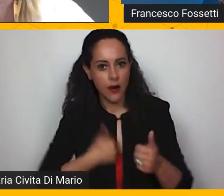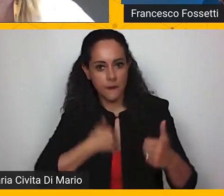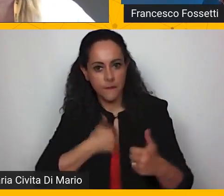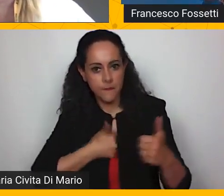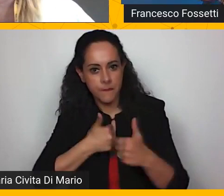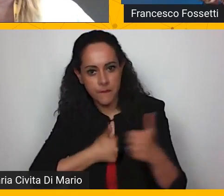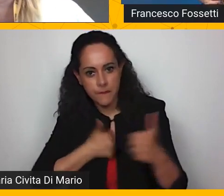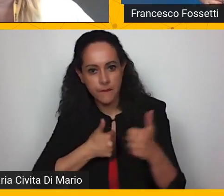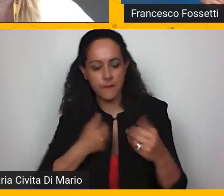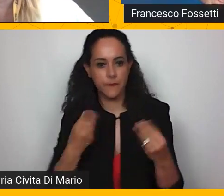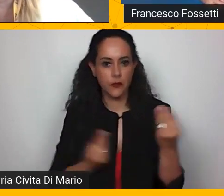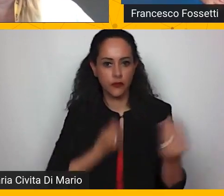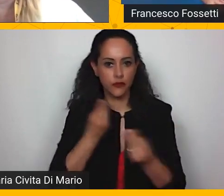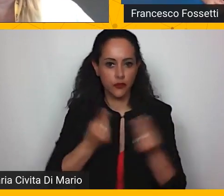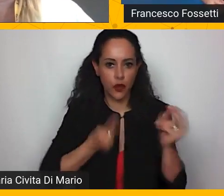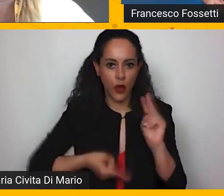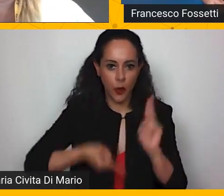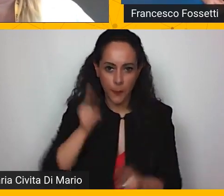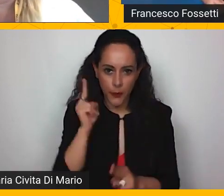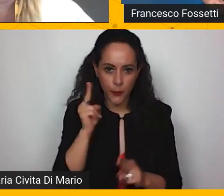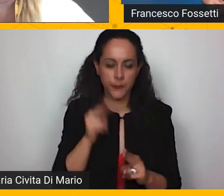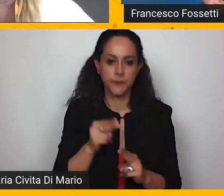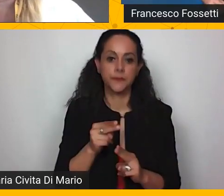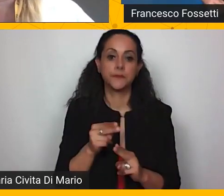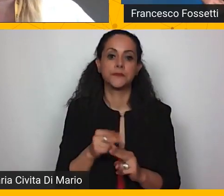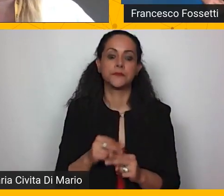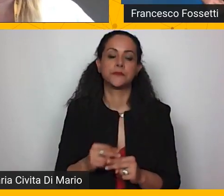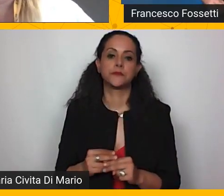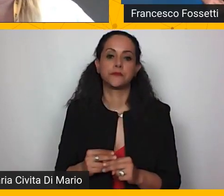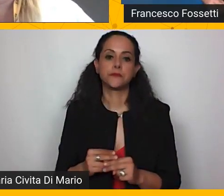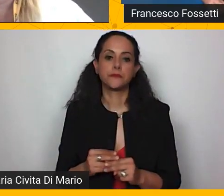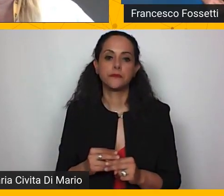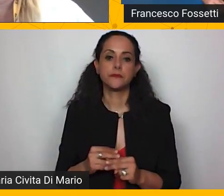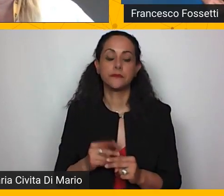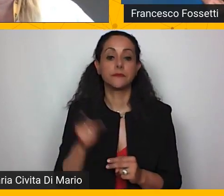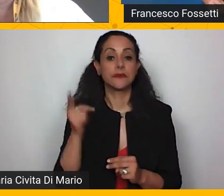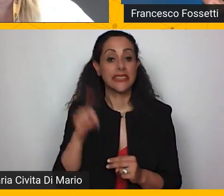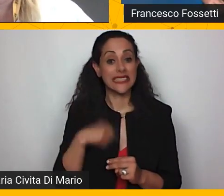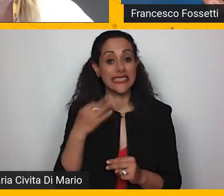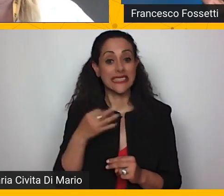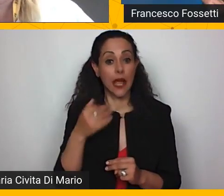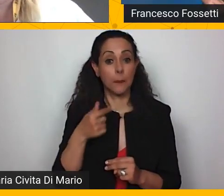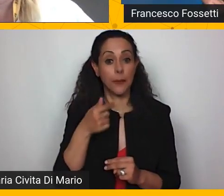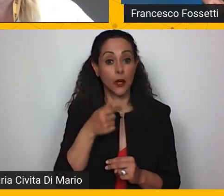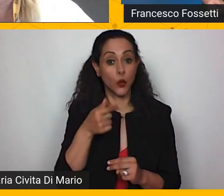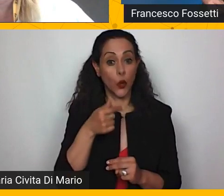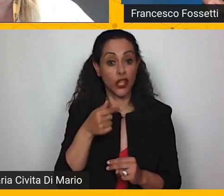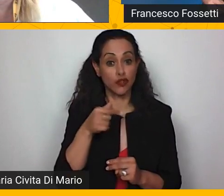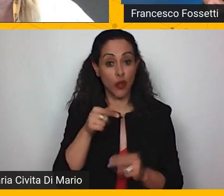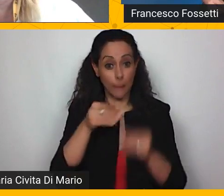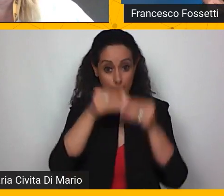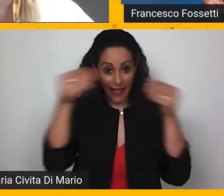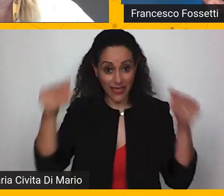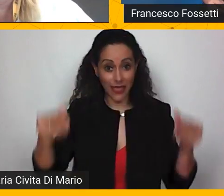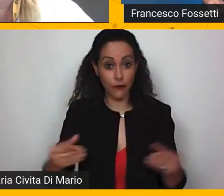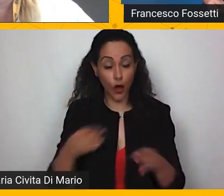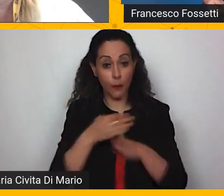c'è la voglia di di competere c'è la voglia di giocare sempre di più fra l'altro sempre su